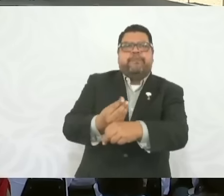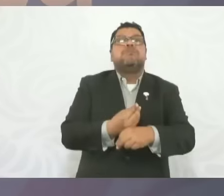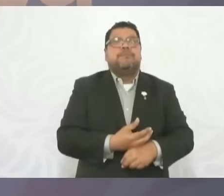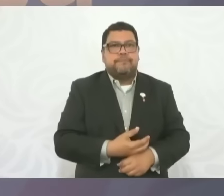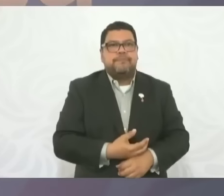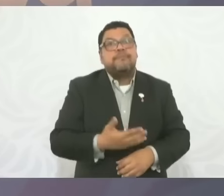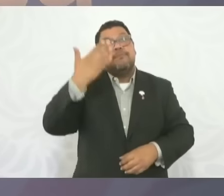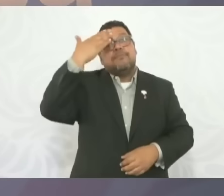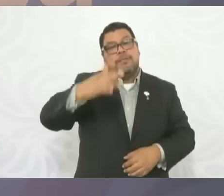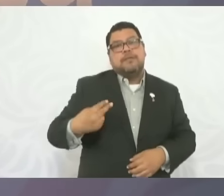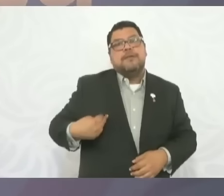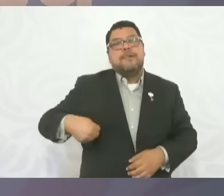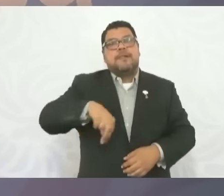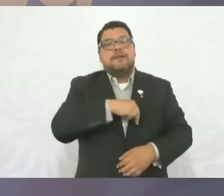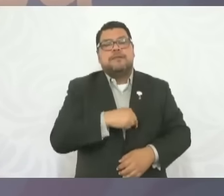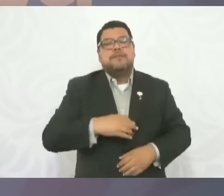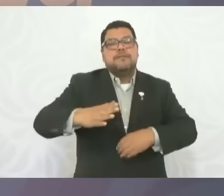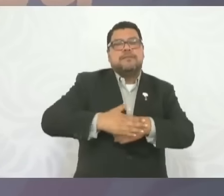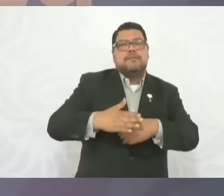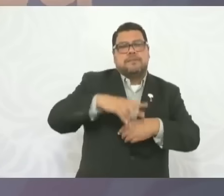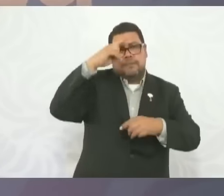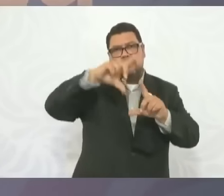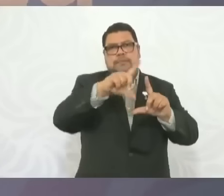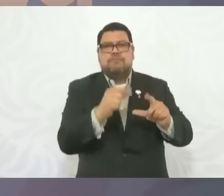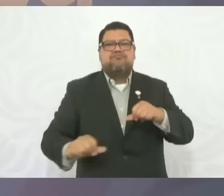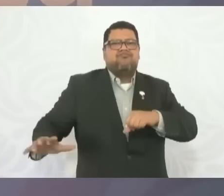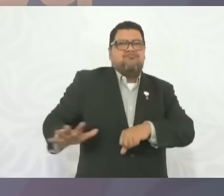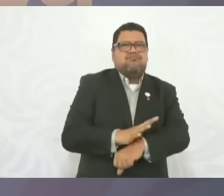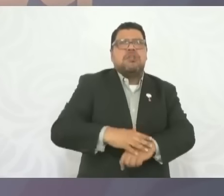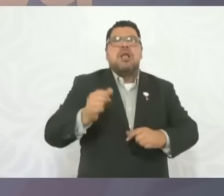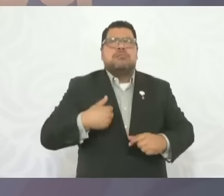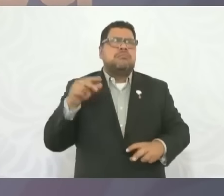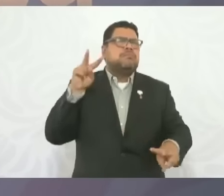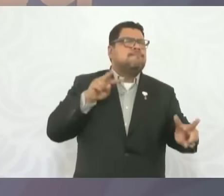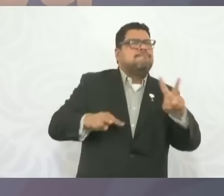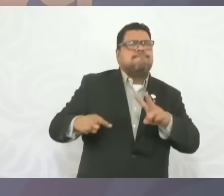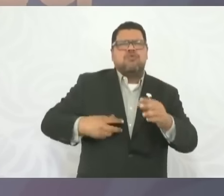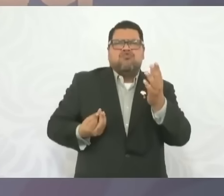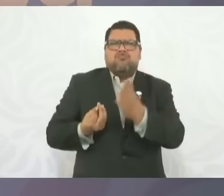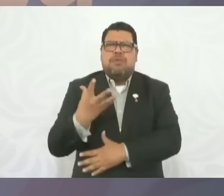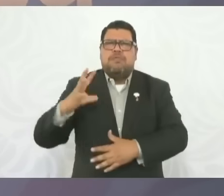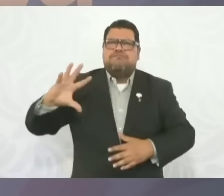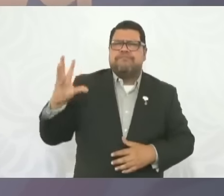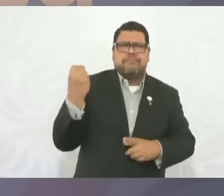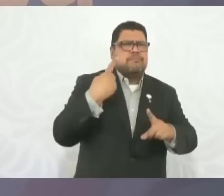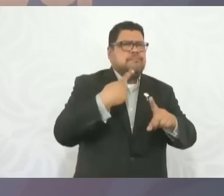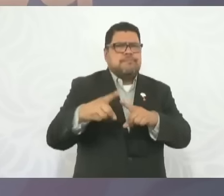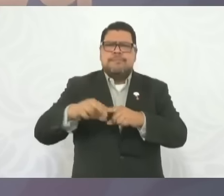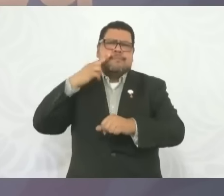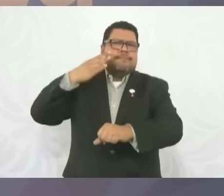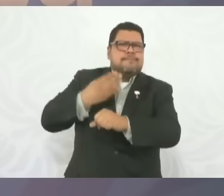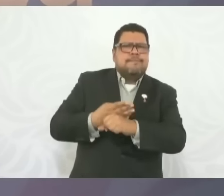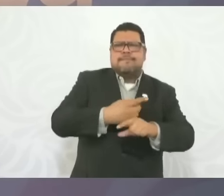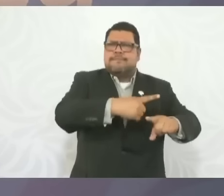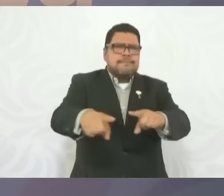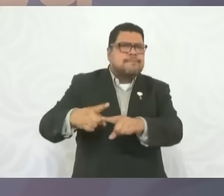el futuro energético de la nación exige visión, innovación, responsabilidad y una visión de largo